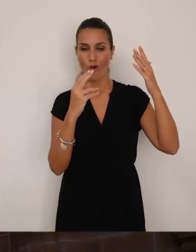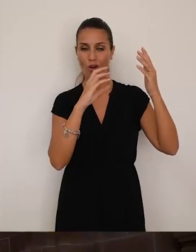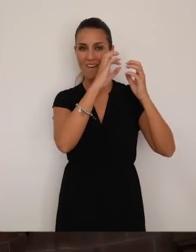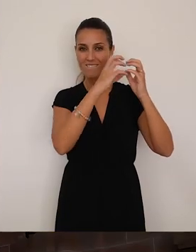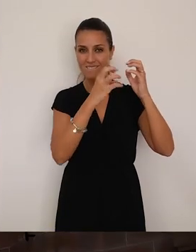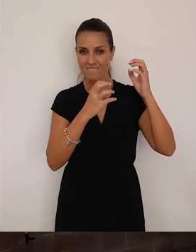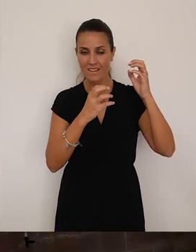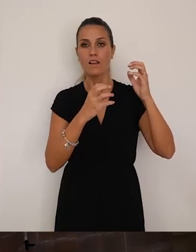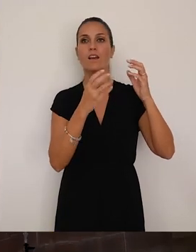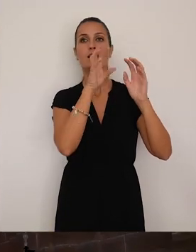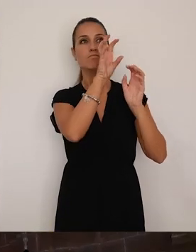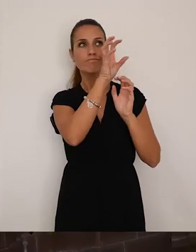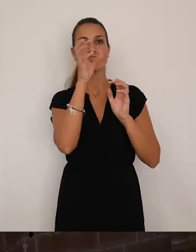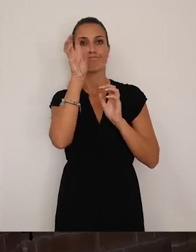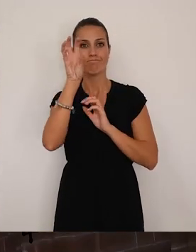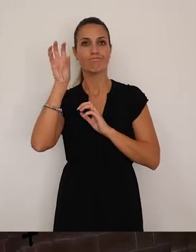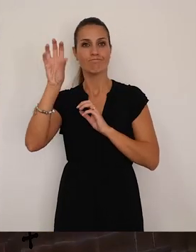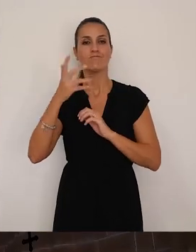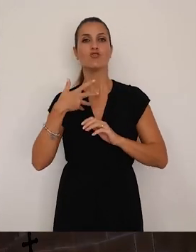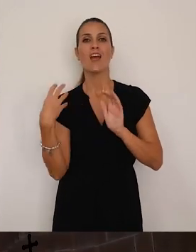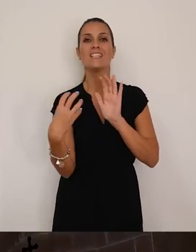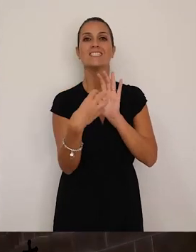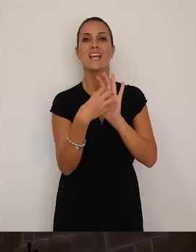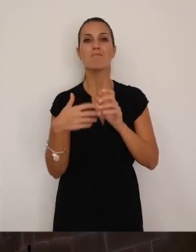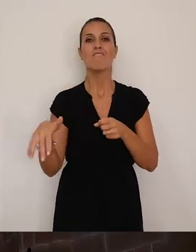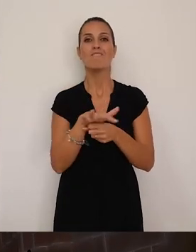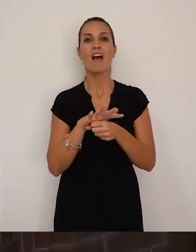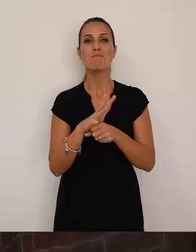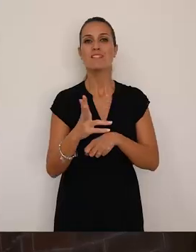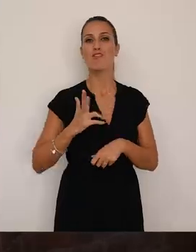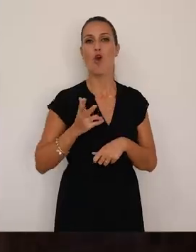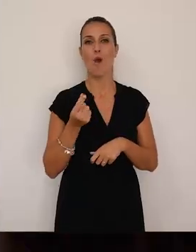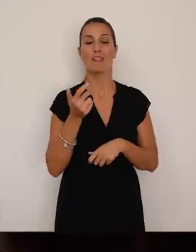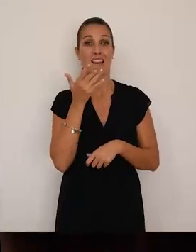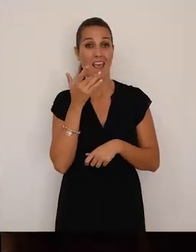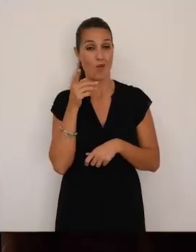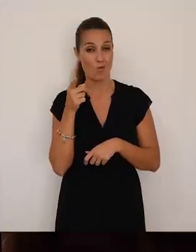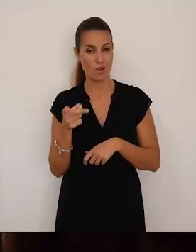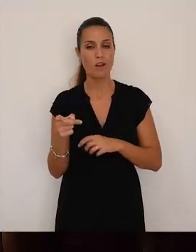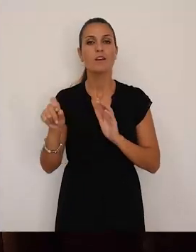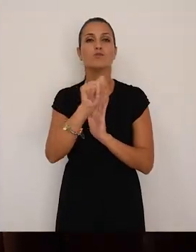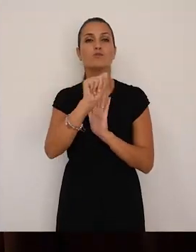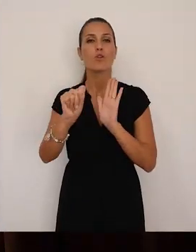le vetrate istoriate, recanti gli stemmi araldici delle nobili famiglie di Leuca.